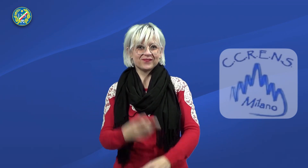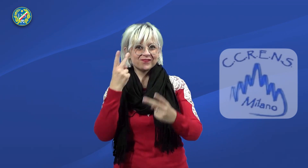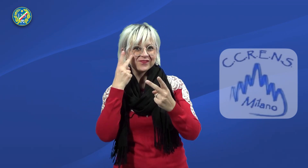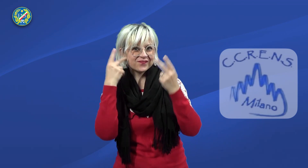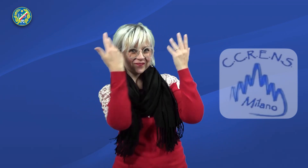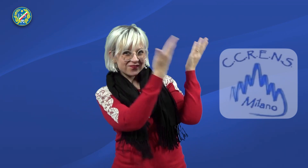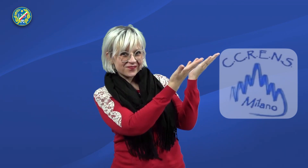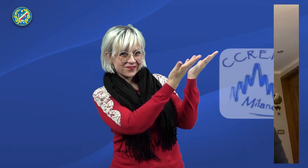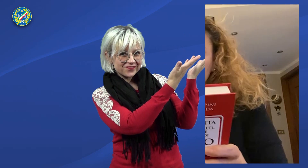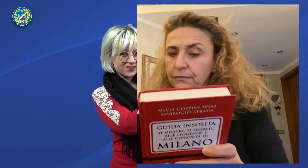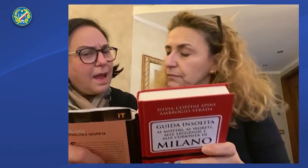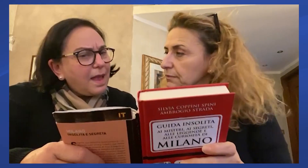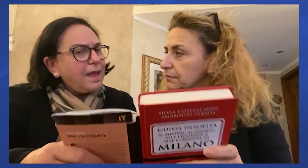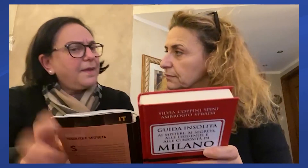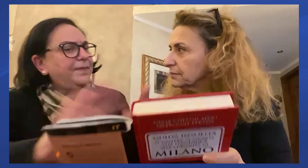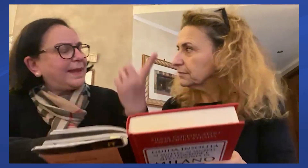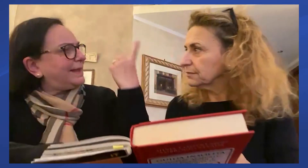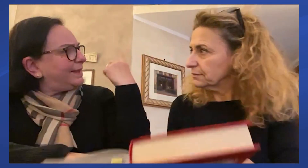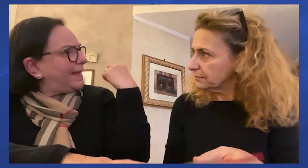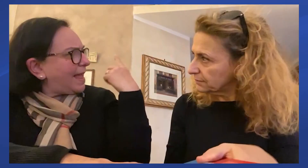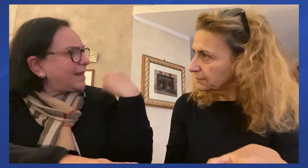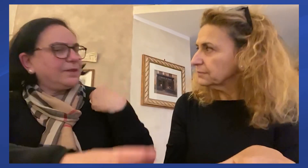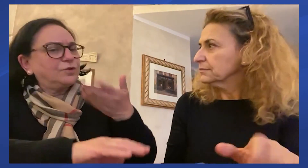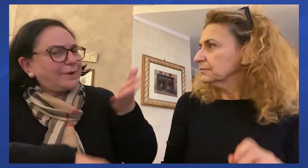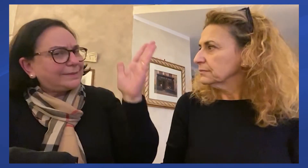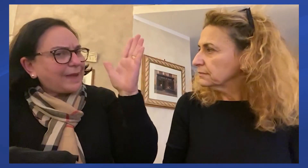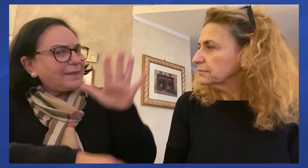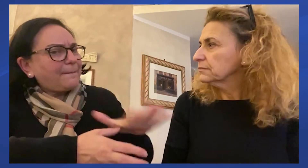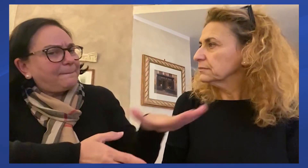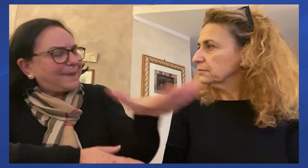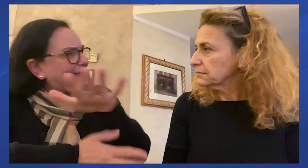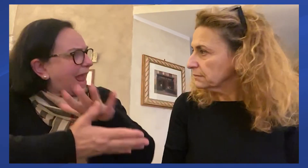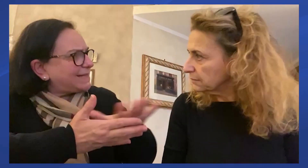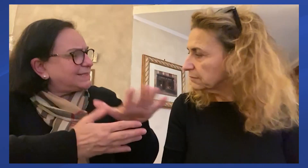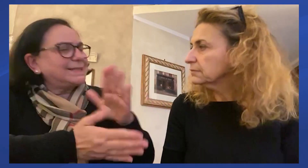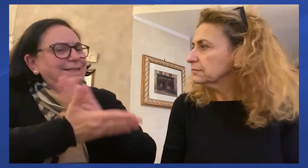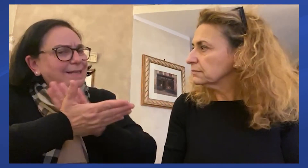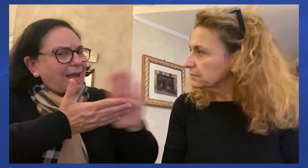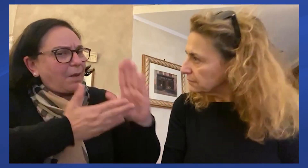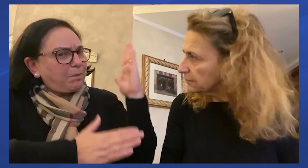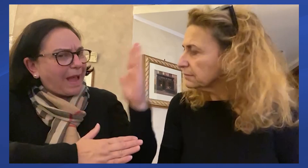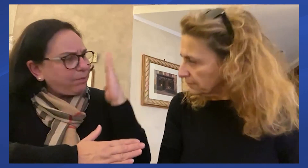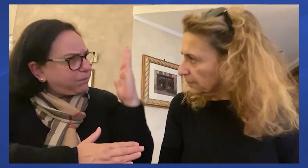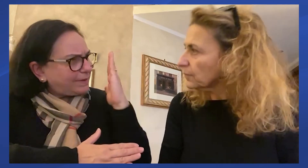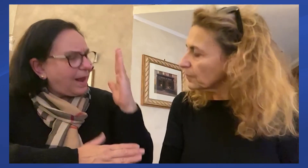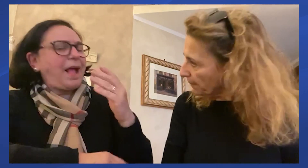Guardate!! Ieri sono andata in piazza San Babila,